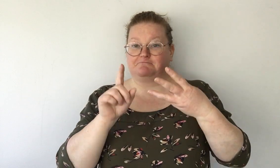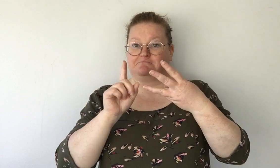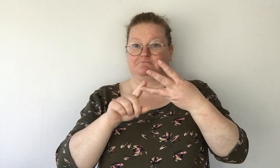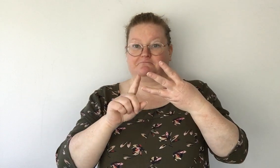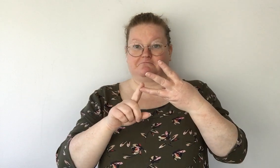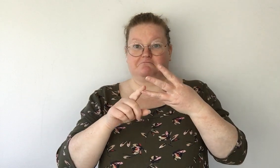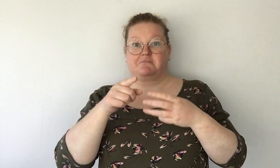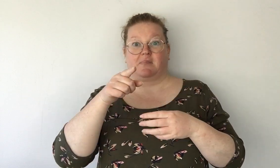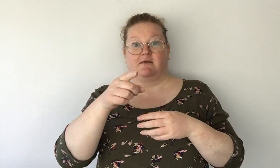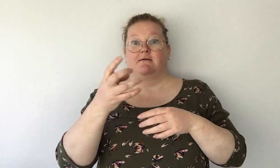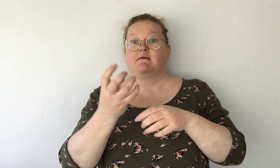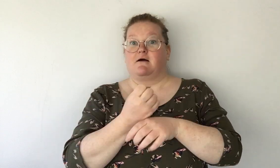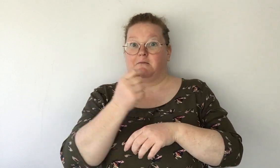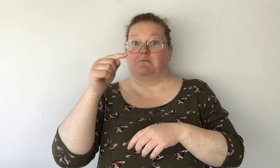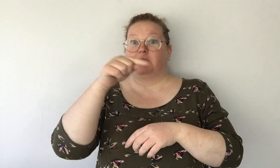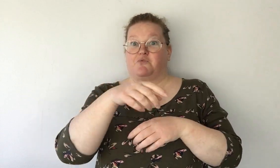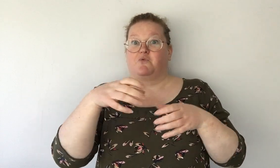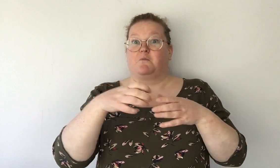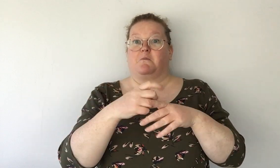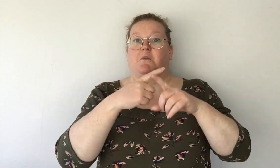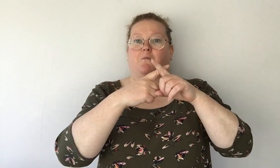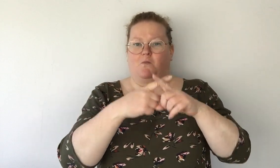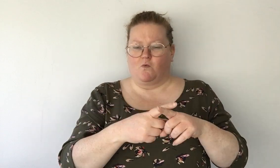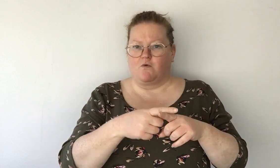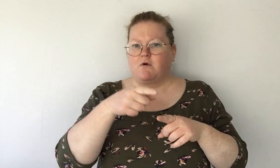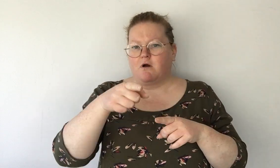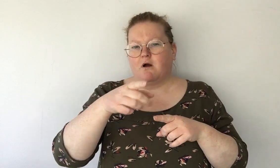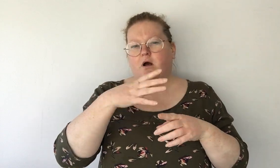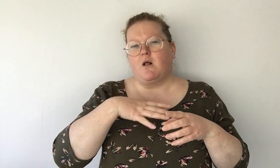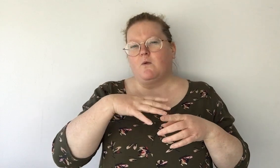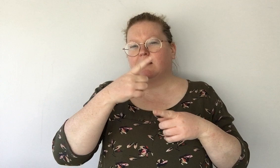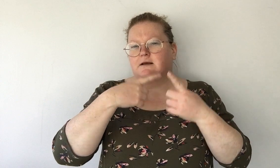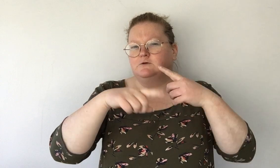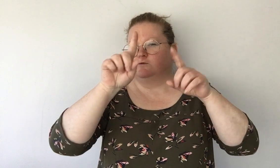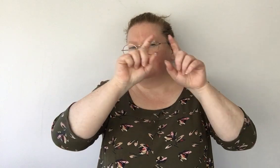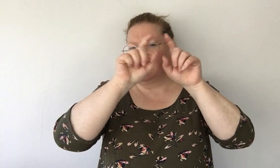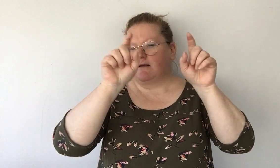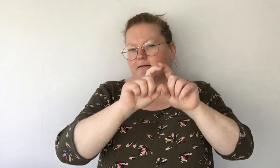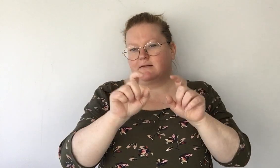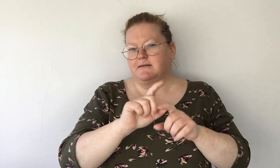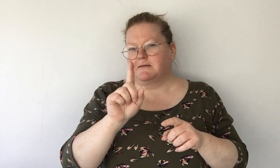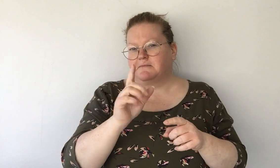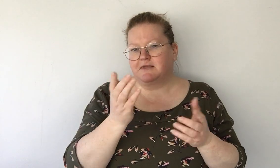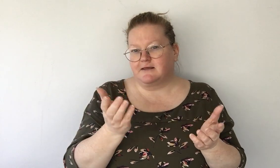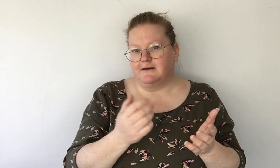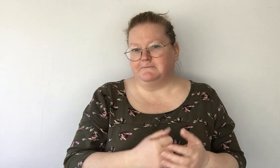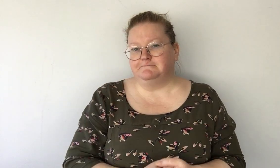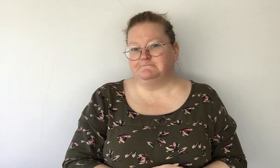Viimeiseksi kysytään, mistä aiheista haluaisit ryhmässä keskustella.